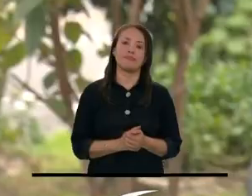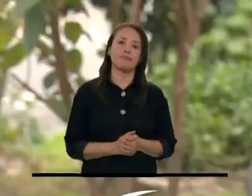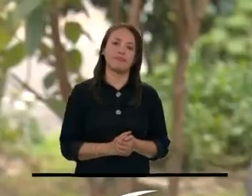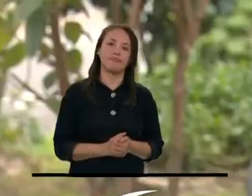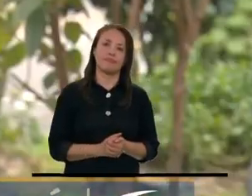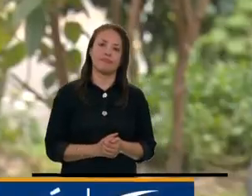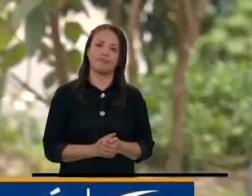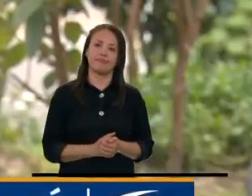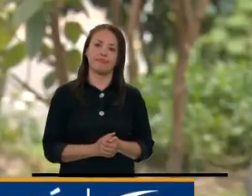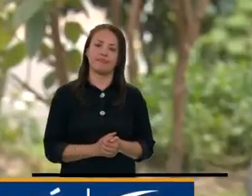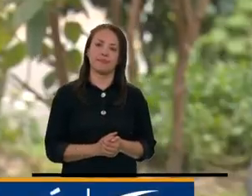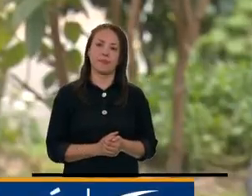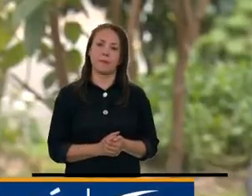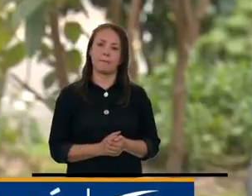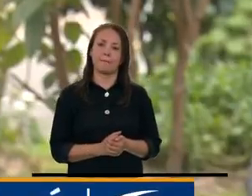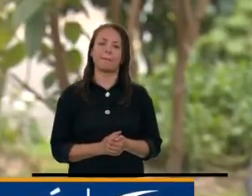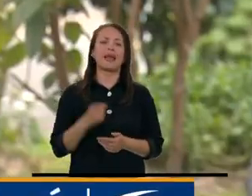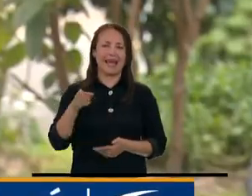conferencia lo hemos podido tener en el departamento de Panamá